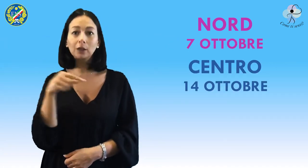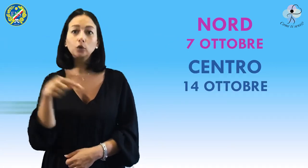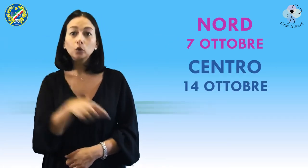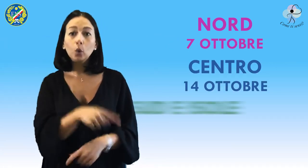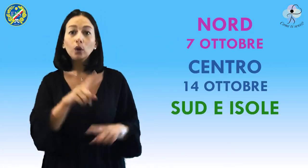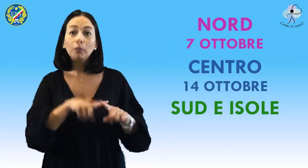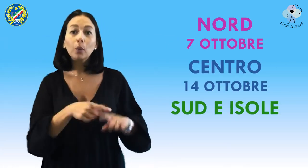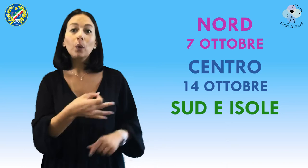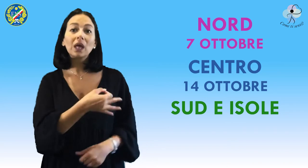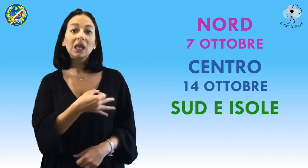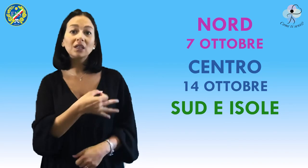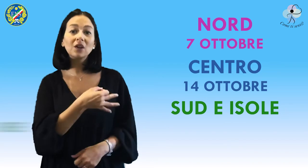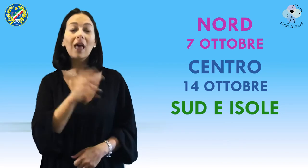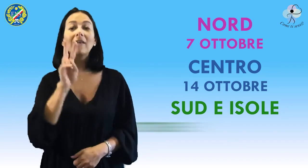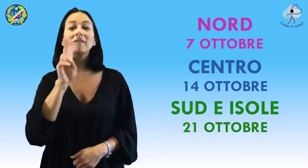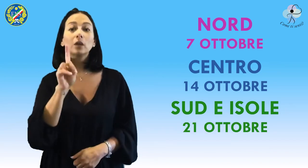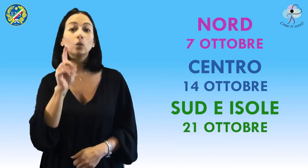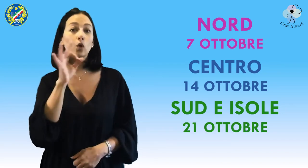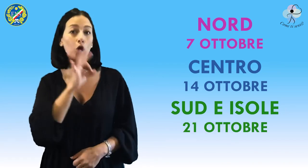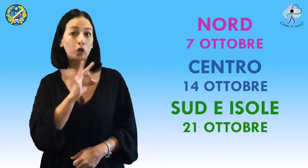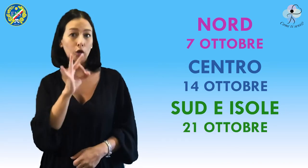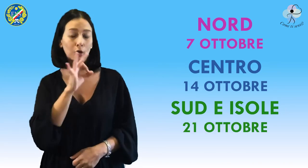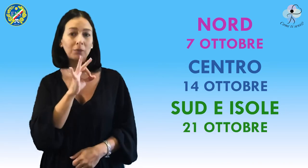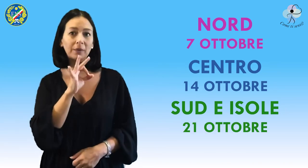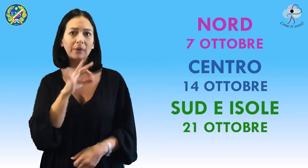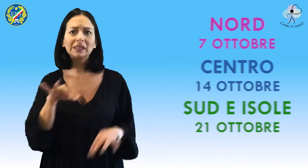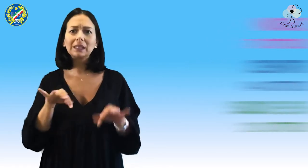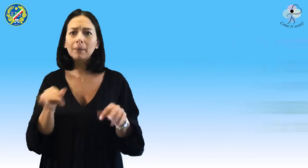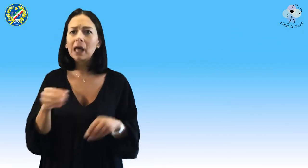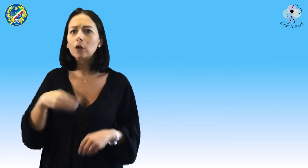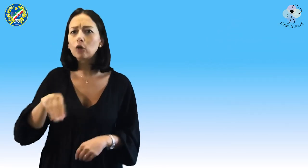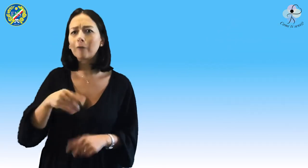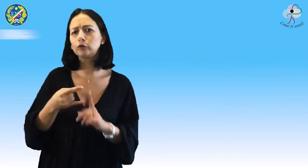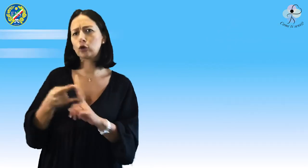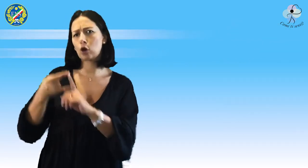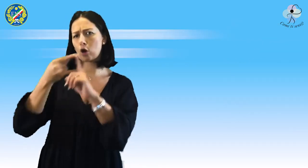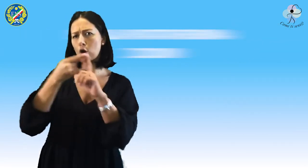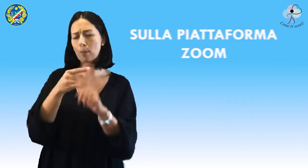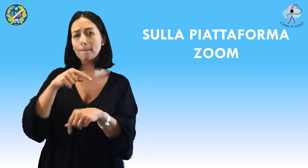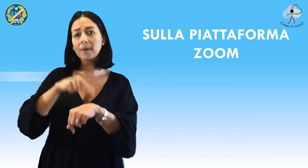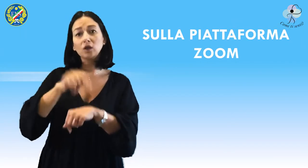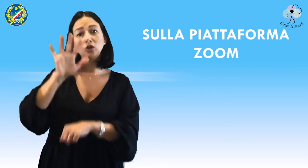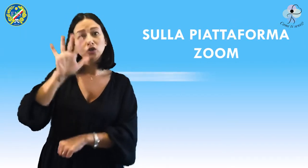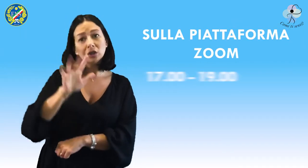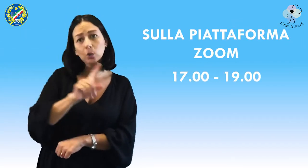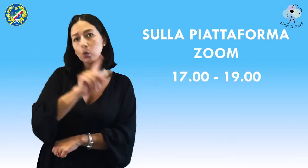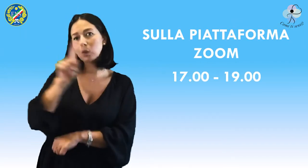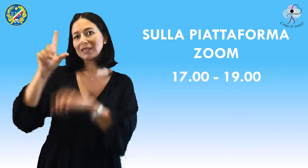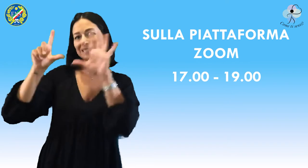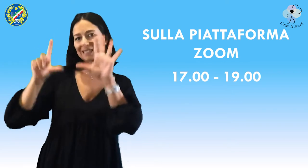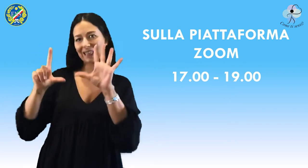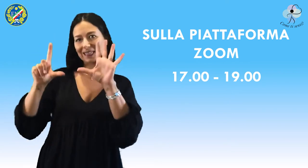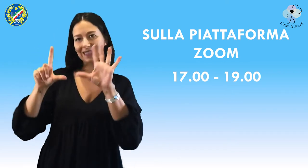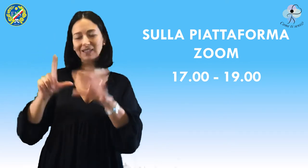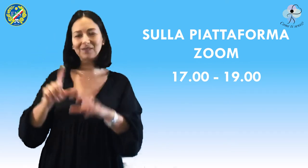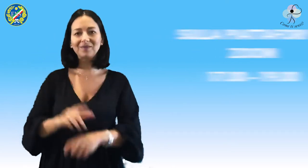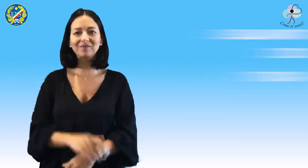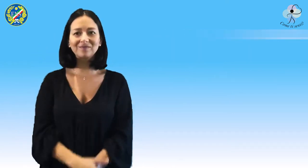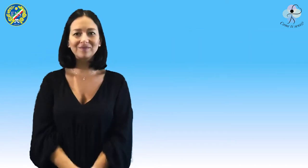Giovedì 21 ottobre per il sud e isole. Tutti e 3 gli incontri saranno online sulla piattaforma ZOOM dalle 17 alle 19.